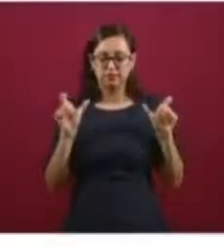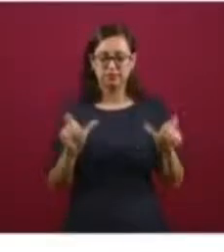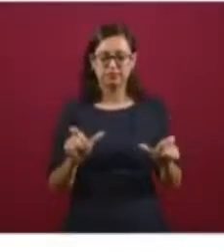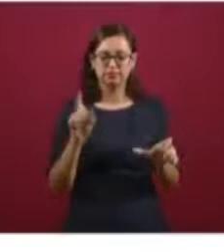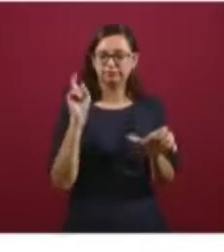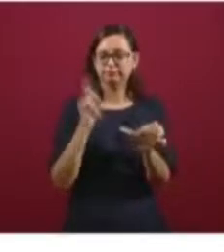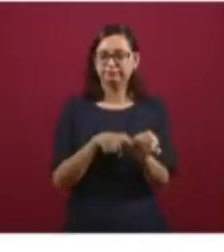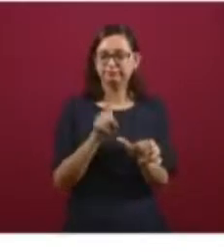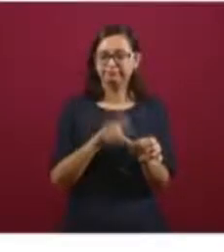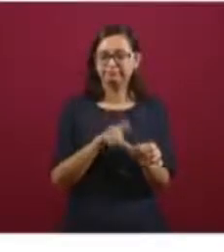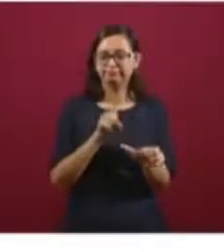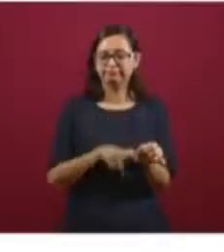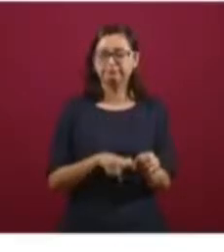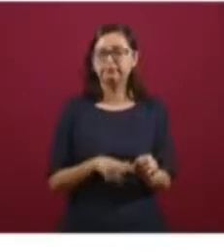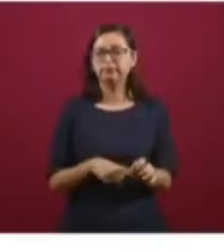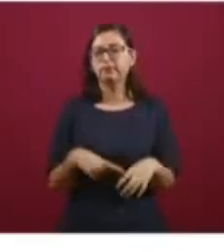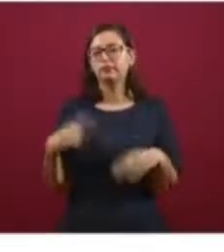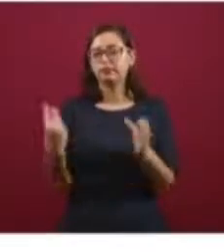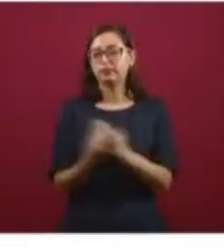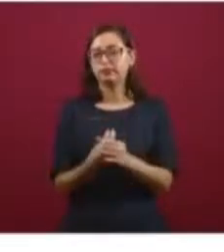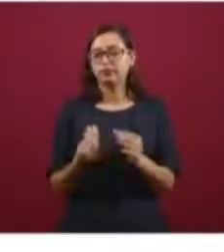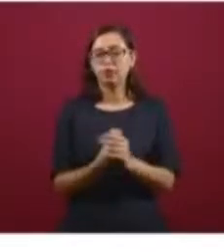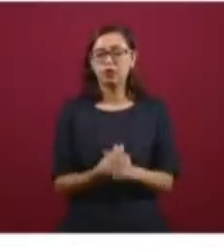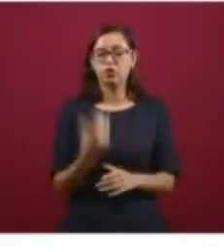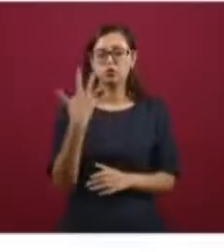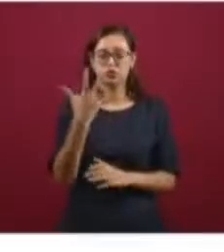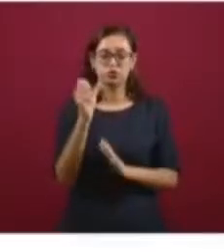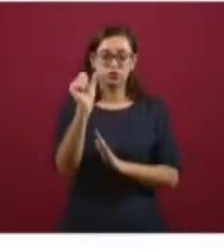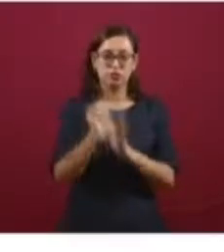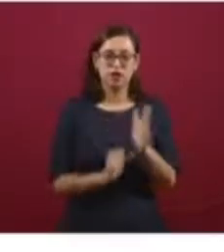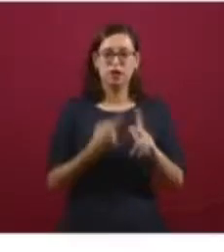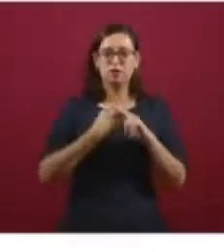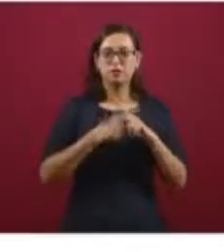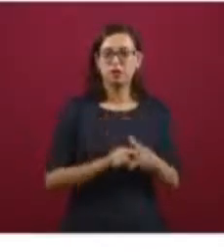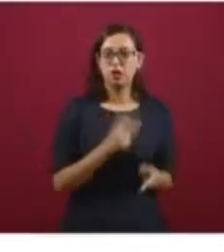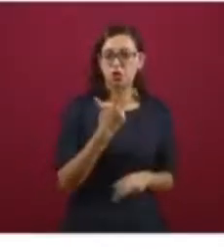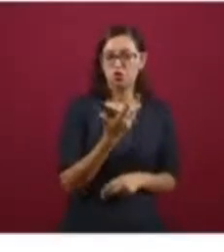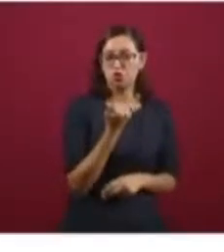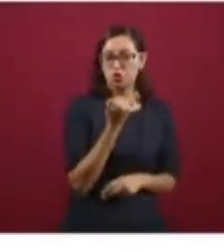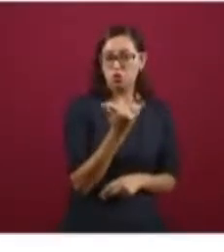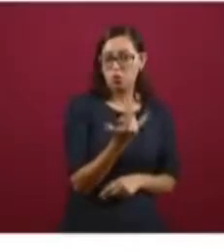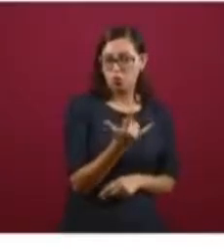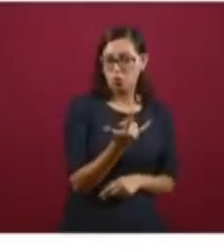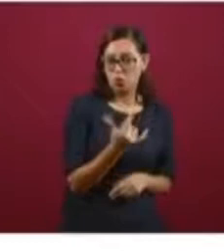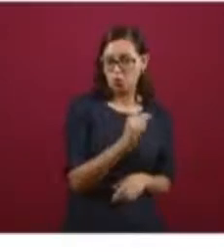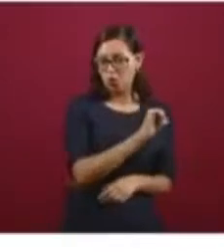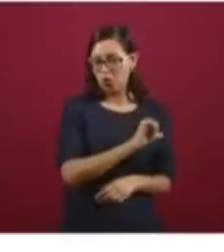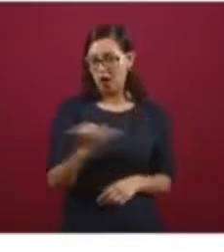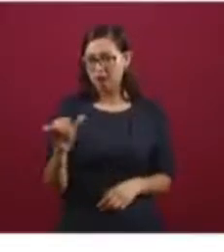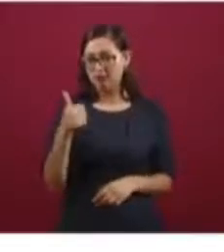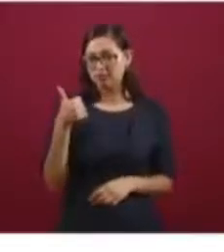El curso de cinco meses está desde el 8 de julio y terminará el 6 de diciembre, con